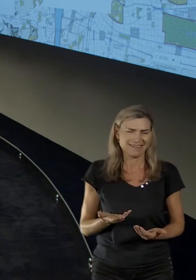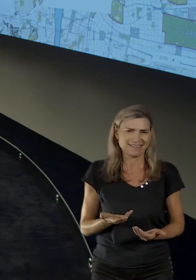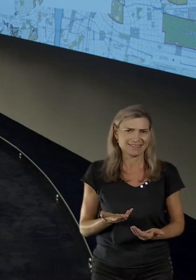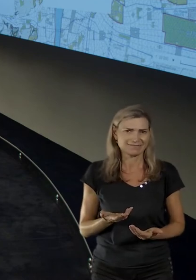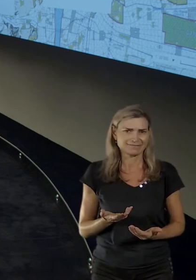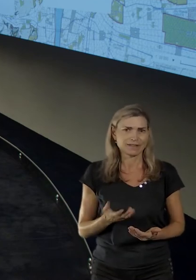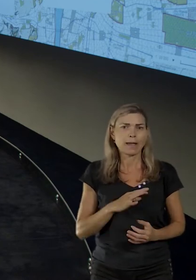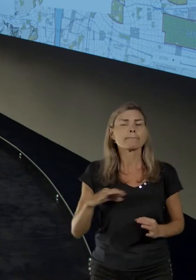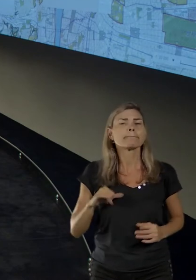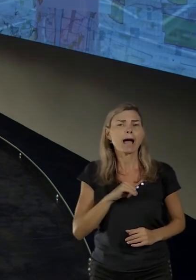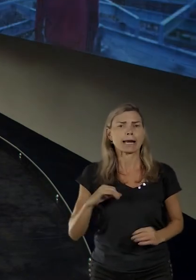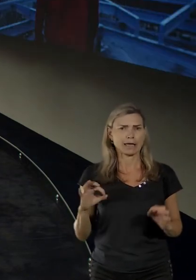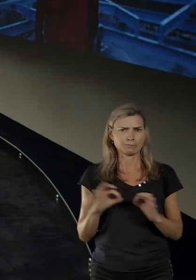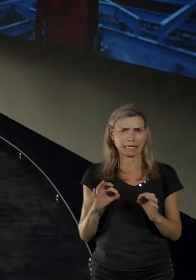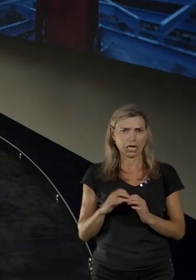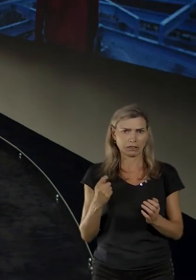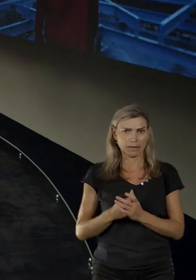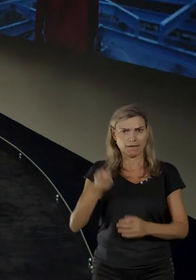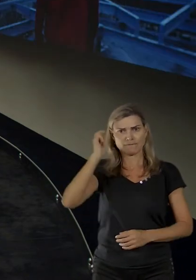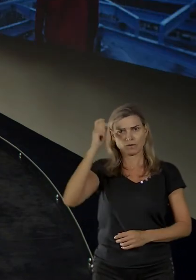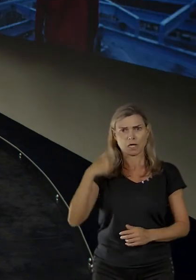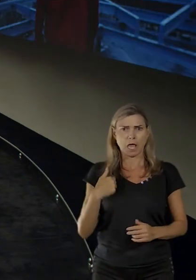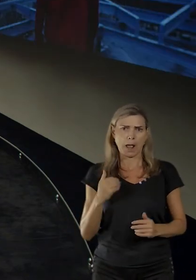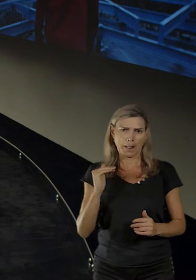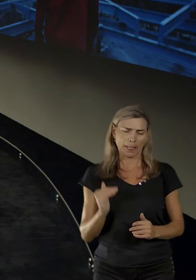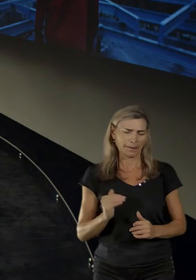Pan Biegel je o něco větší než já, tak...